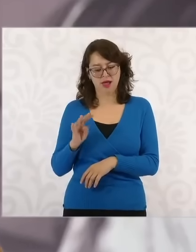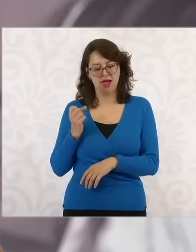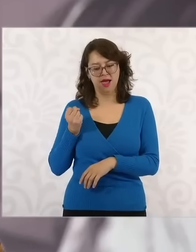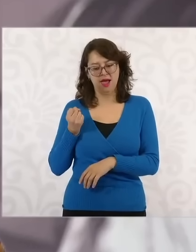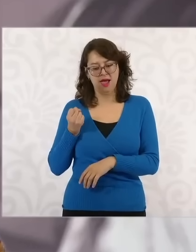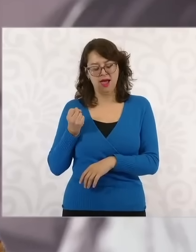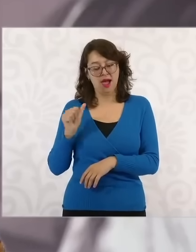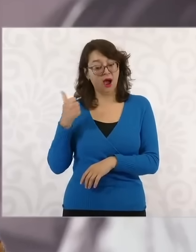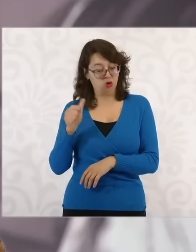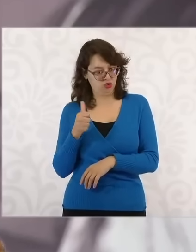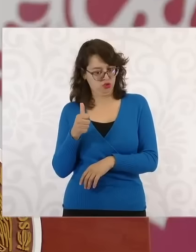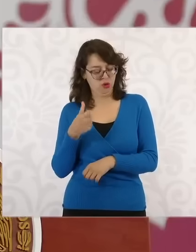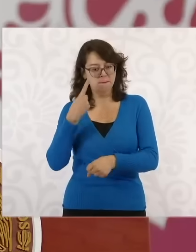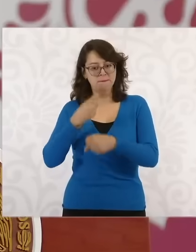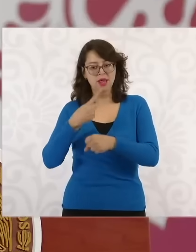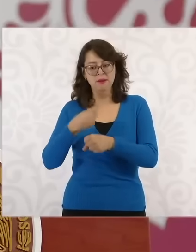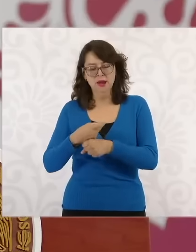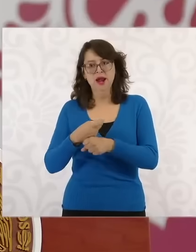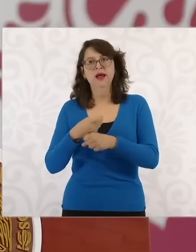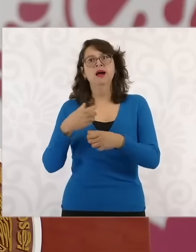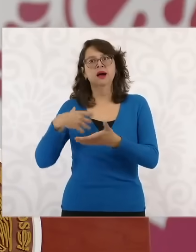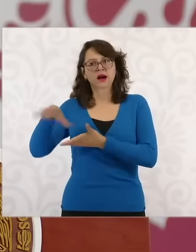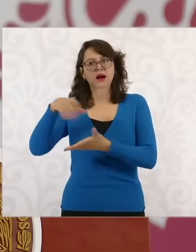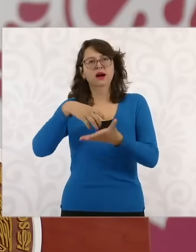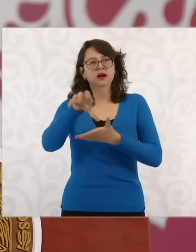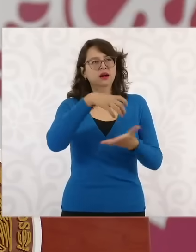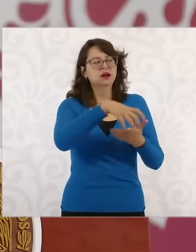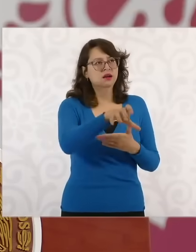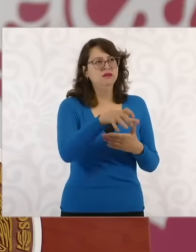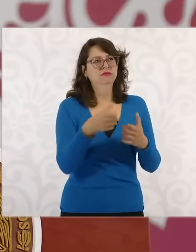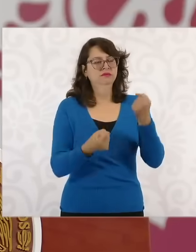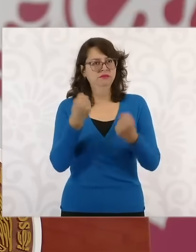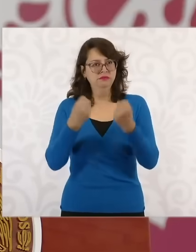de agosto, perdón, de la primera etapa. Si no me equivoco, subimos como 25 vehículos y tenemos la